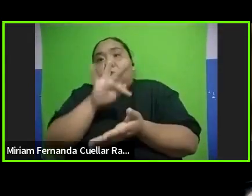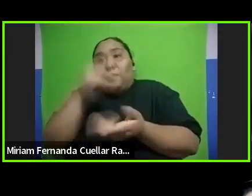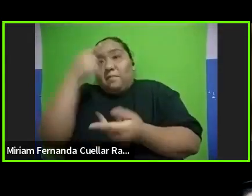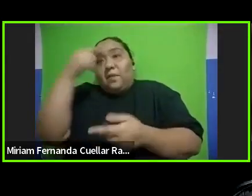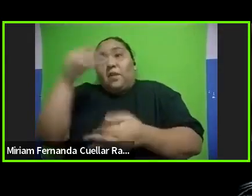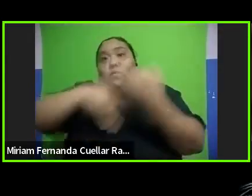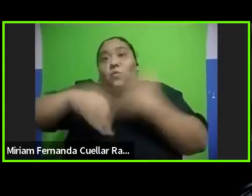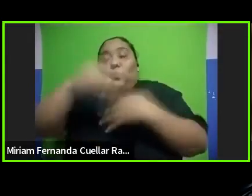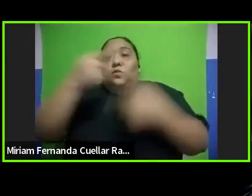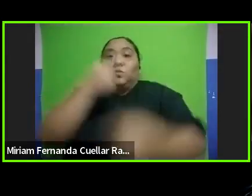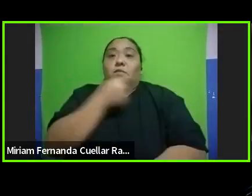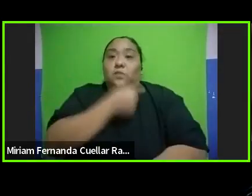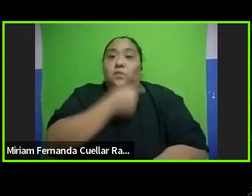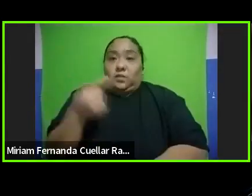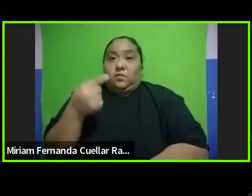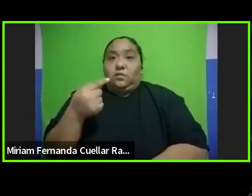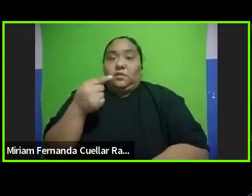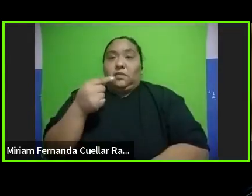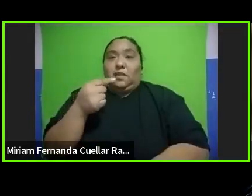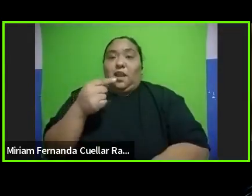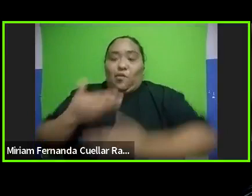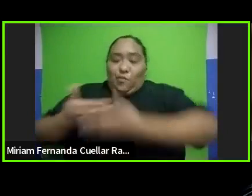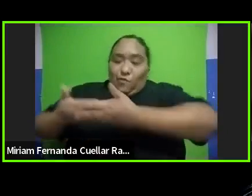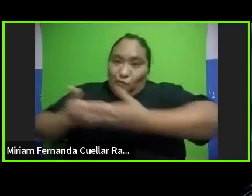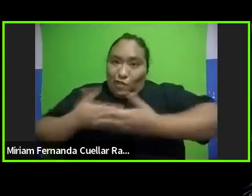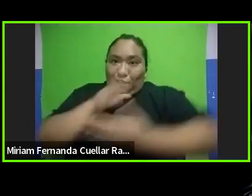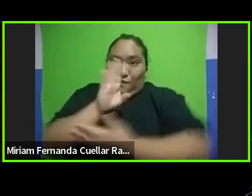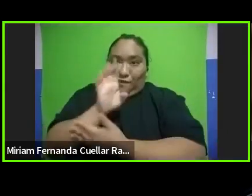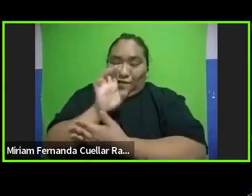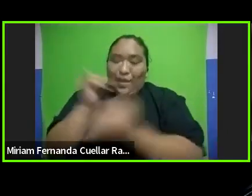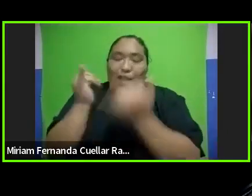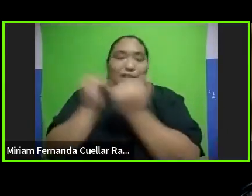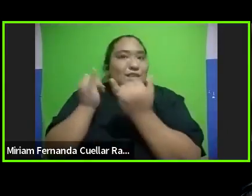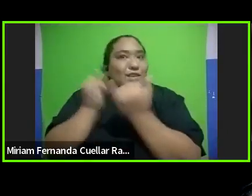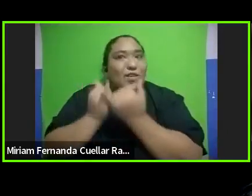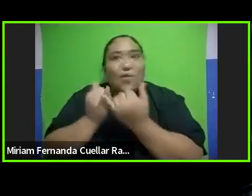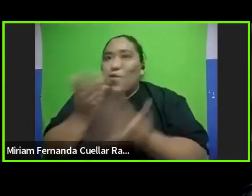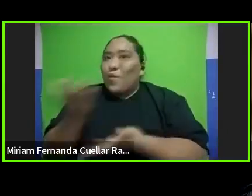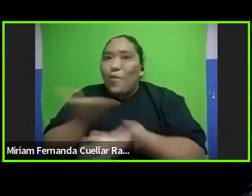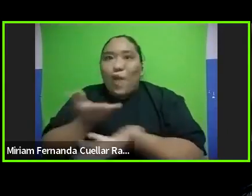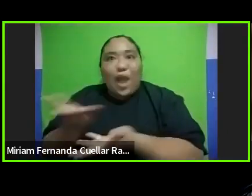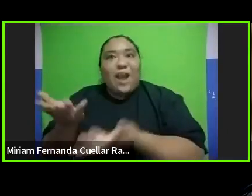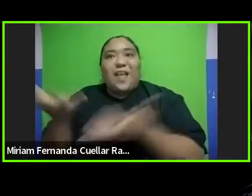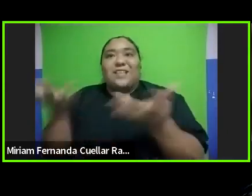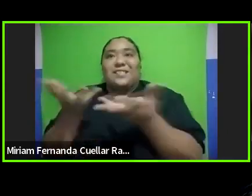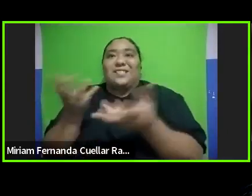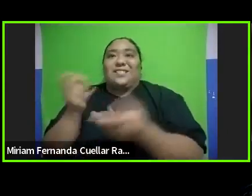apoyar, desde las ahora a los bebés hay que hacer los a a seguir las mismas diferencias que se hace con los niños